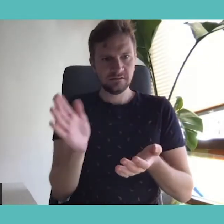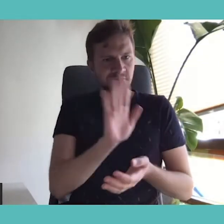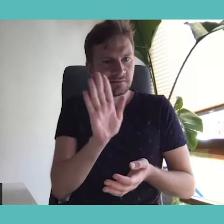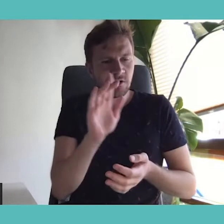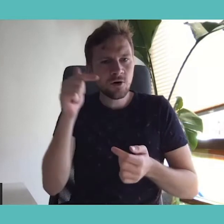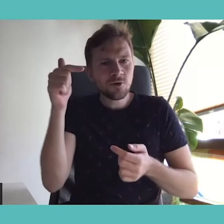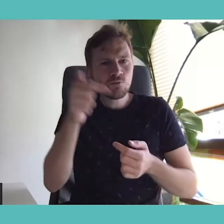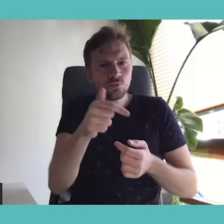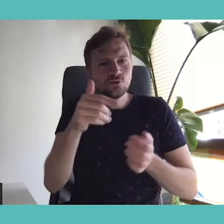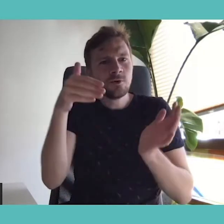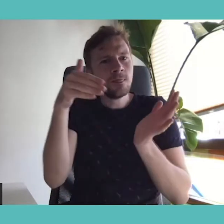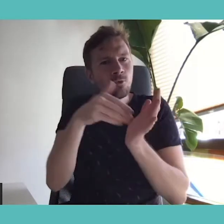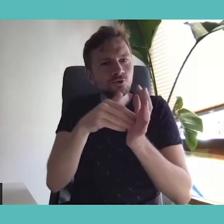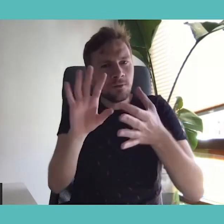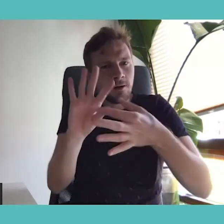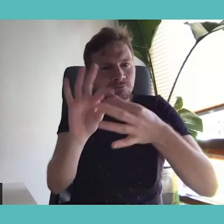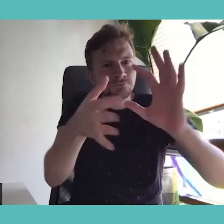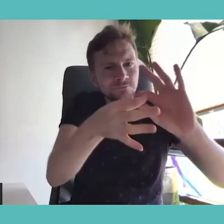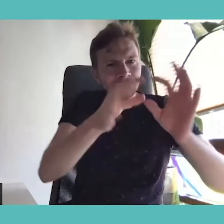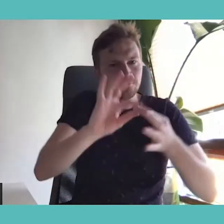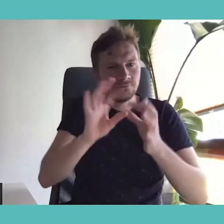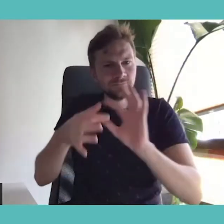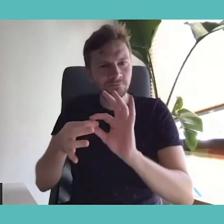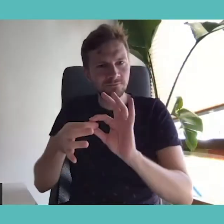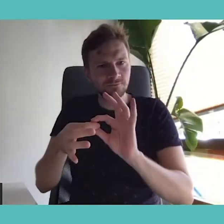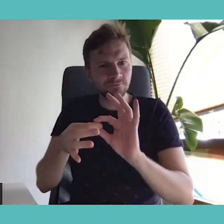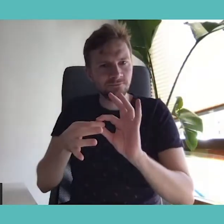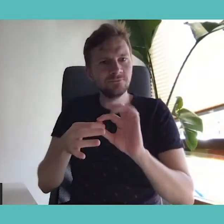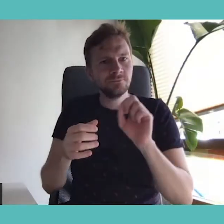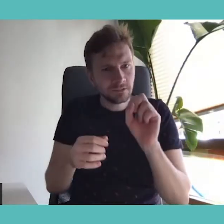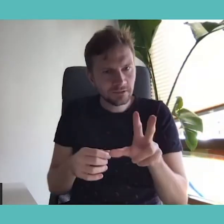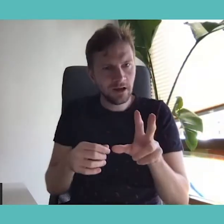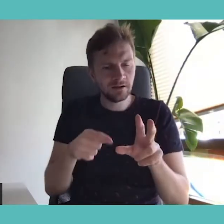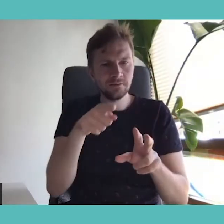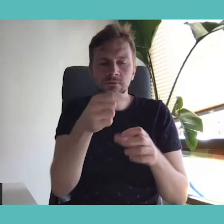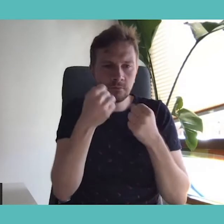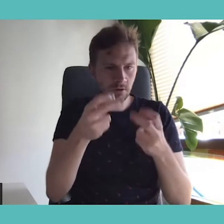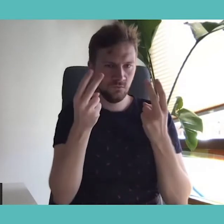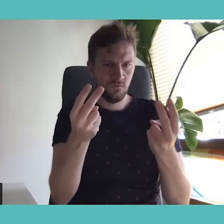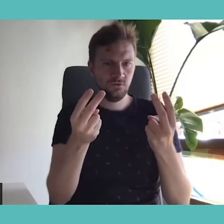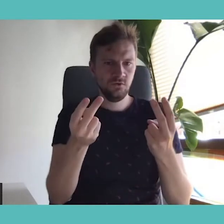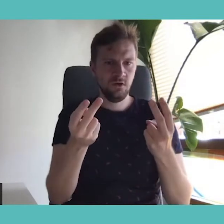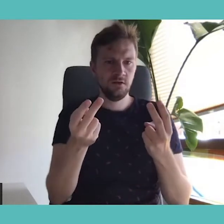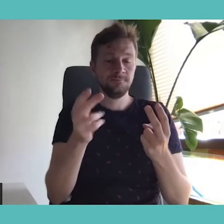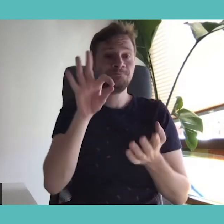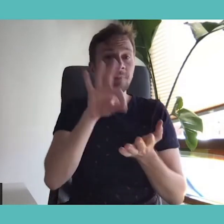Nie! Potrzebne jest współdziałanie. Tak, zgadzam się z Tobą. To bardzo ważne...